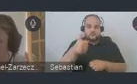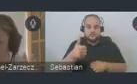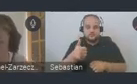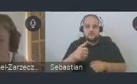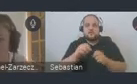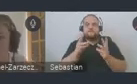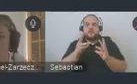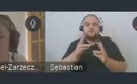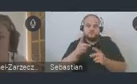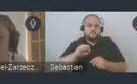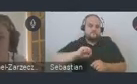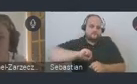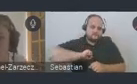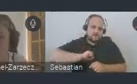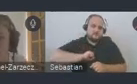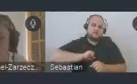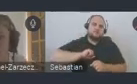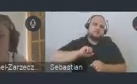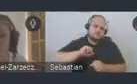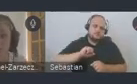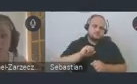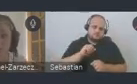I warsztaty są bardzo fajne, fajnie się sprawdzają.